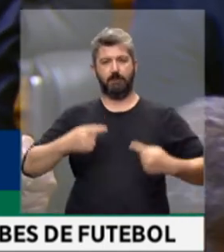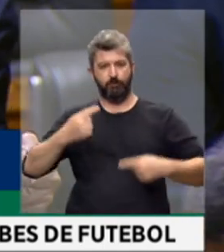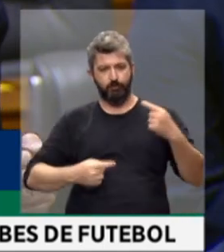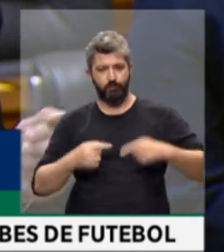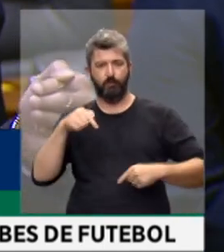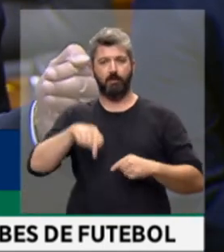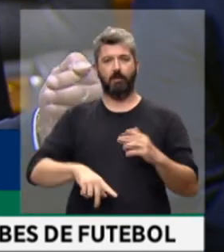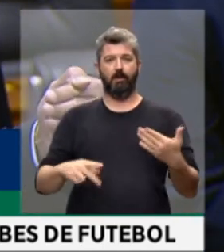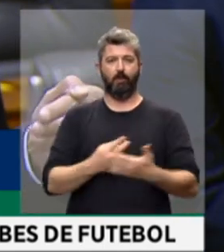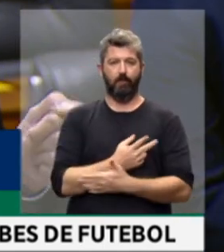QUANDO VOTA NÃO... ESTAMOS RESTRINGINDO... OS BENEFÍCIOS